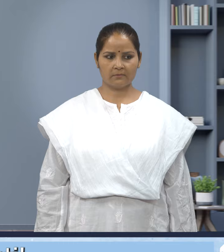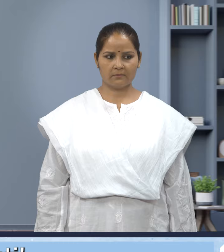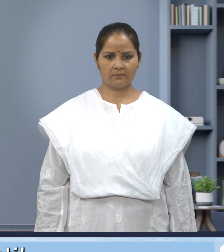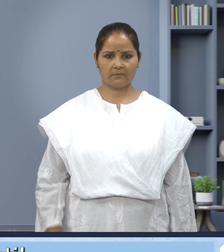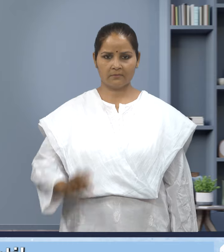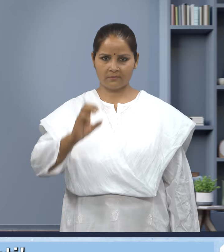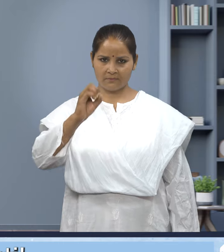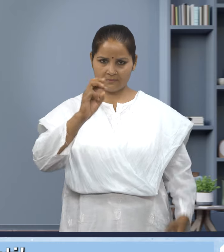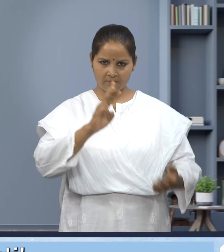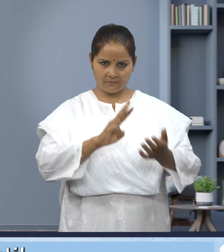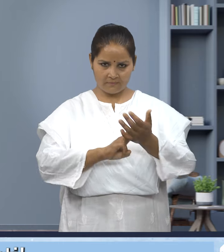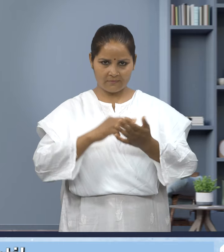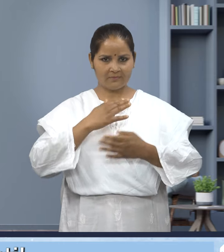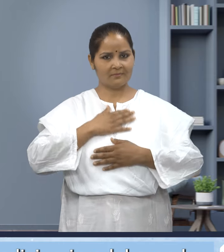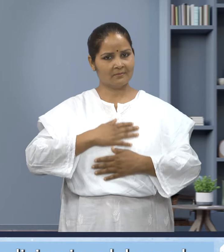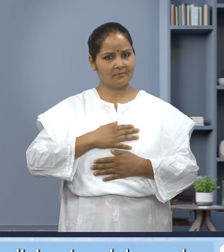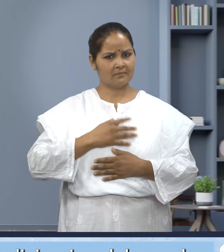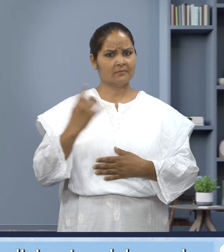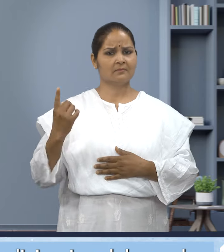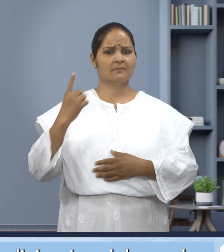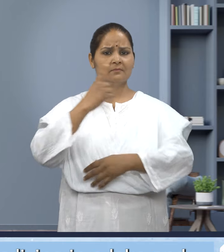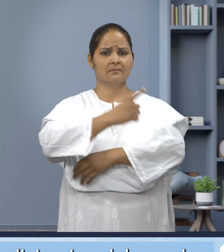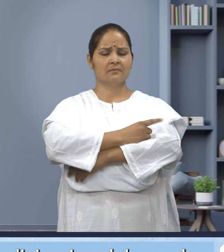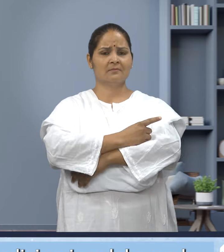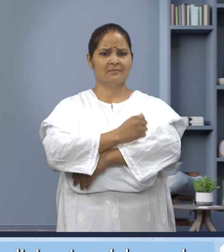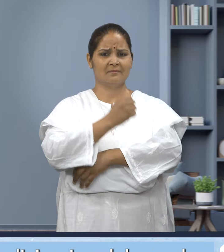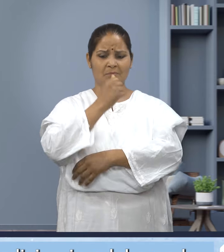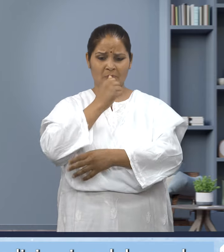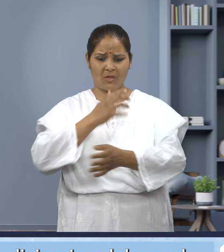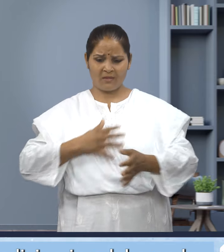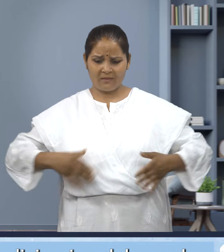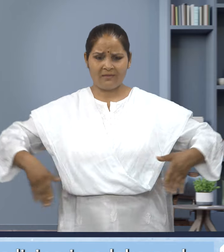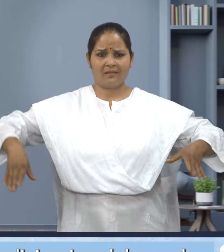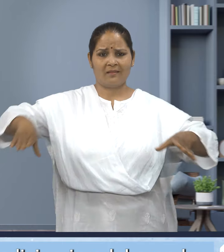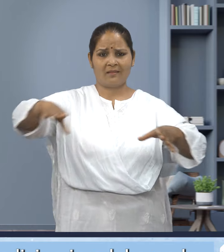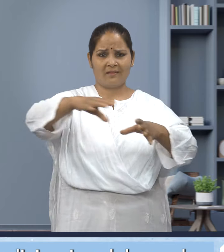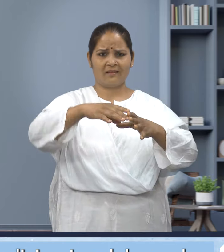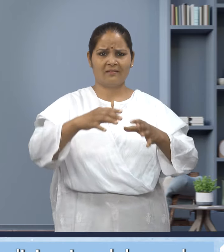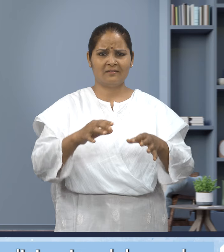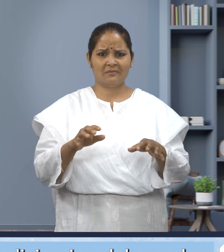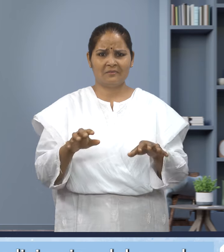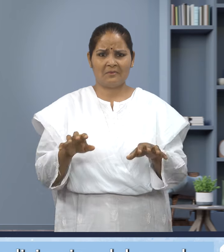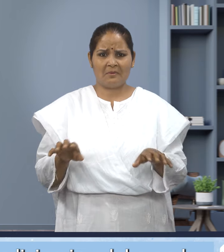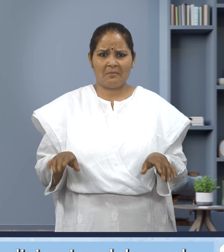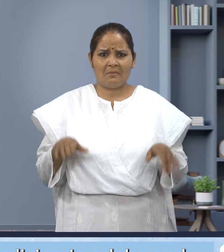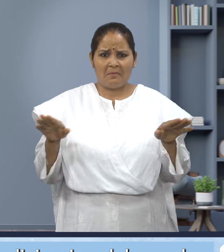ఓం శాంతి, ఒకప్పుడు ఒక సరస్సులో చాలా కప్పలు ఉండేవి.